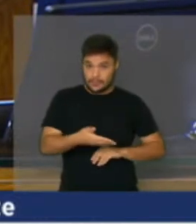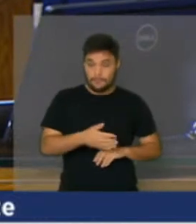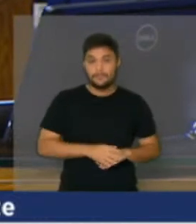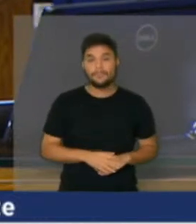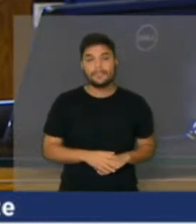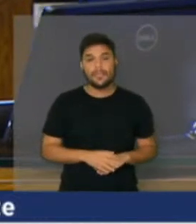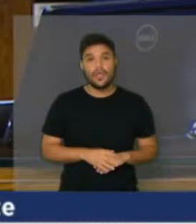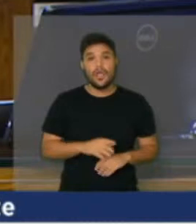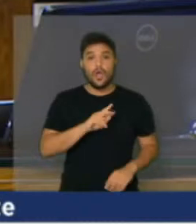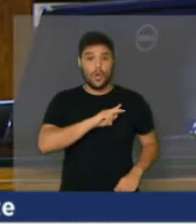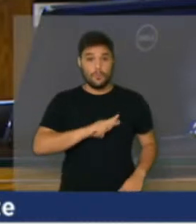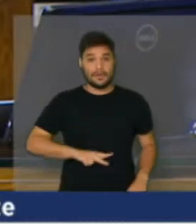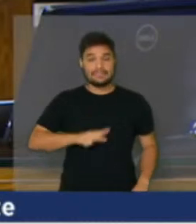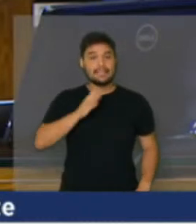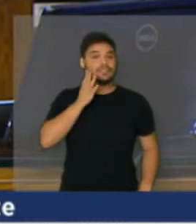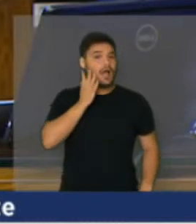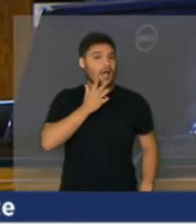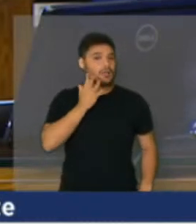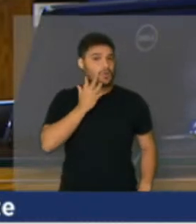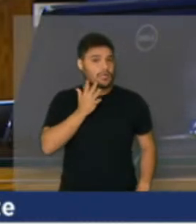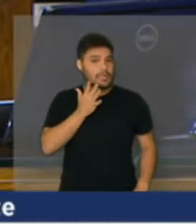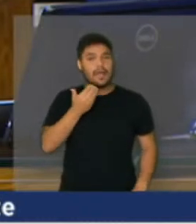O EXTERIOR, EU... DISCUTI COM ELE A CONSTRUÇÃO DE UMA